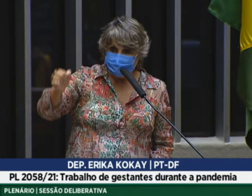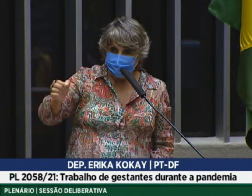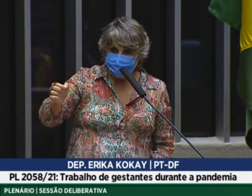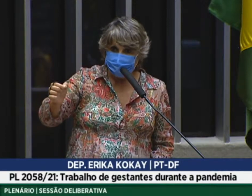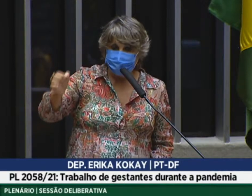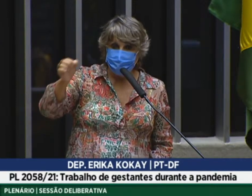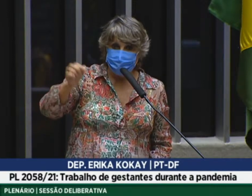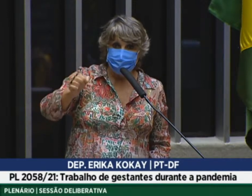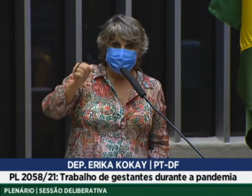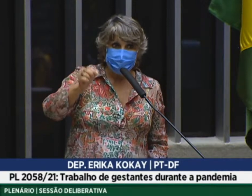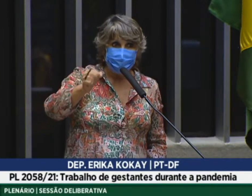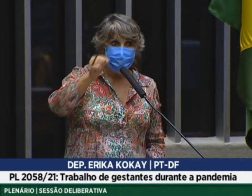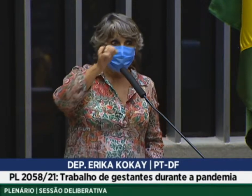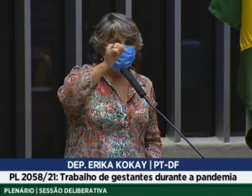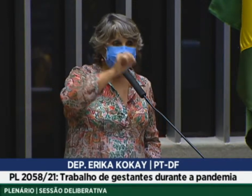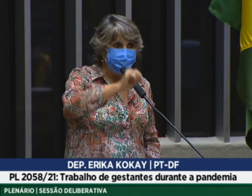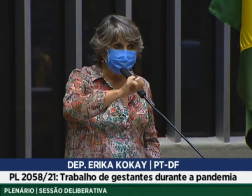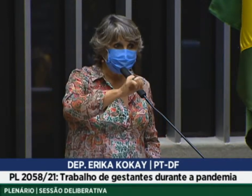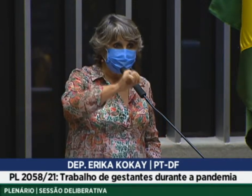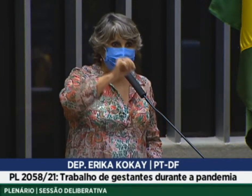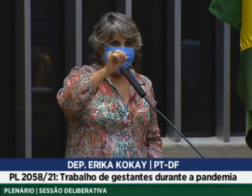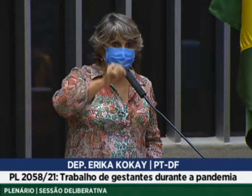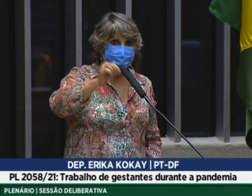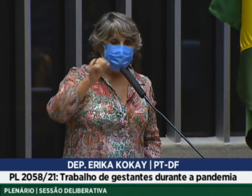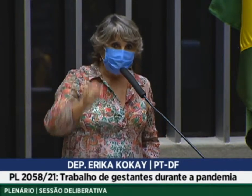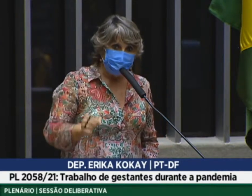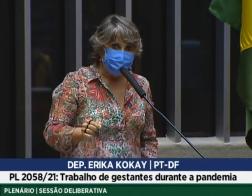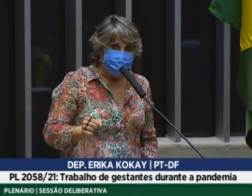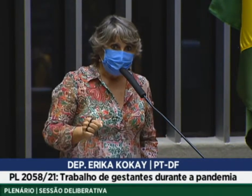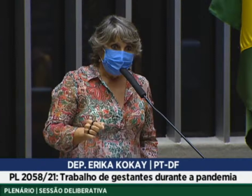AS GRÁVIDAS POSSAM ESTAR AFASTADAS DO TRABALHO, E SEJAM PRESERVADAS NA SUA VIDA, NA